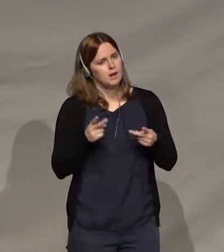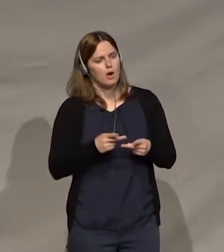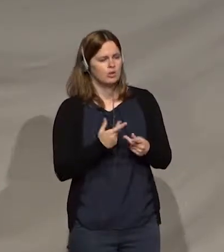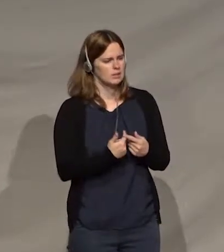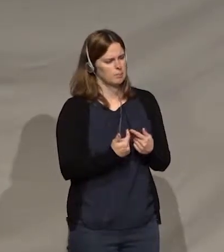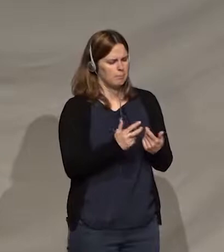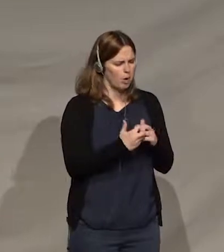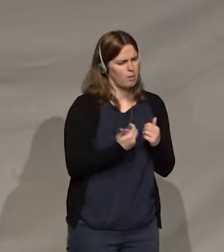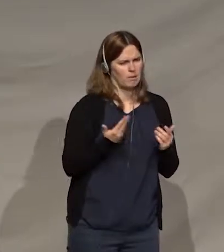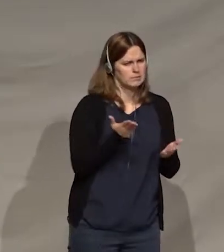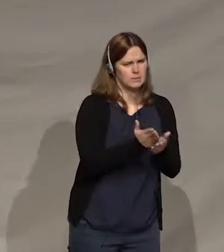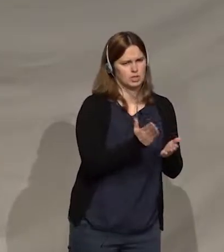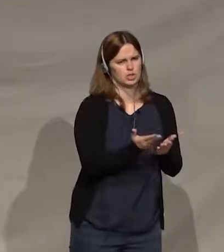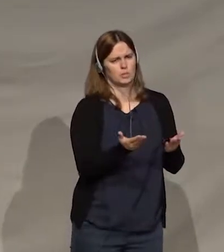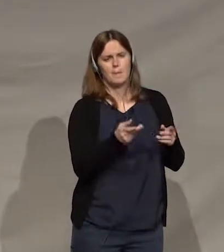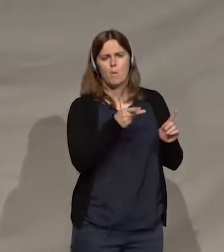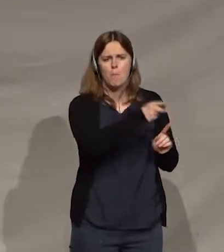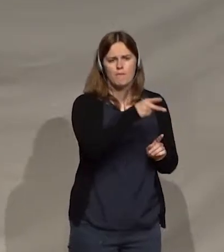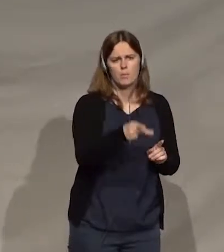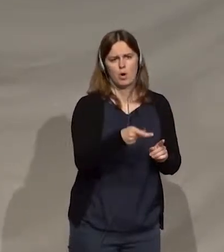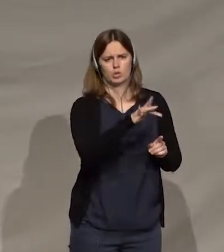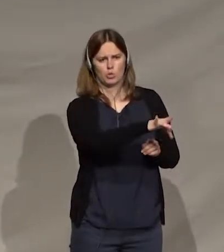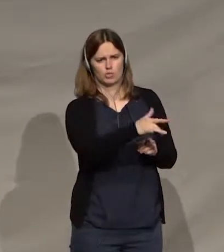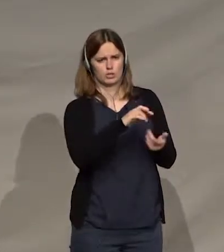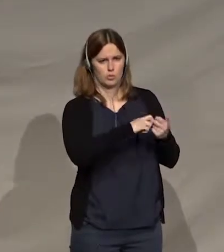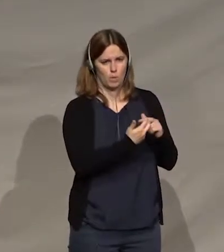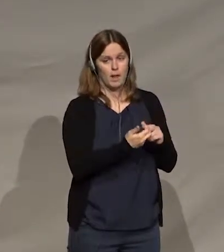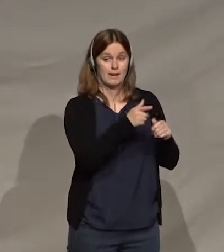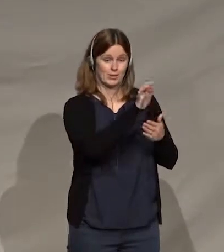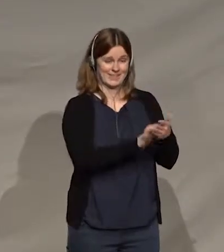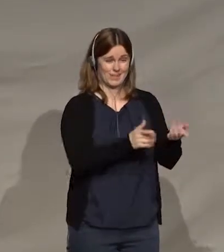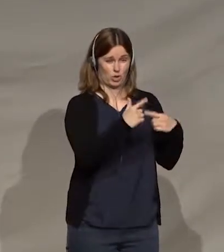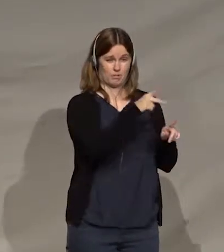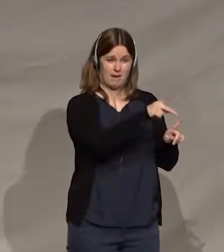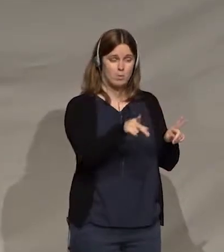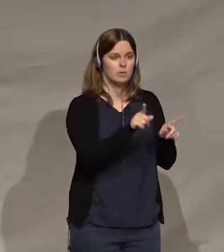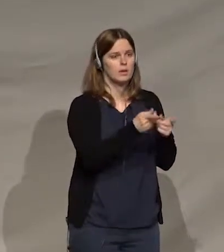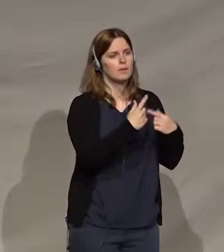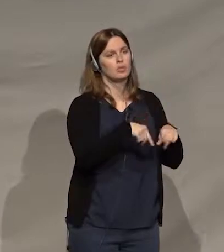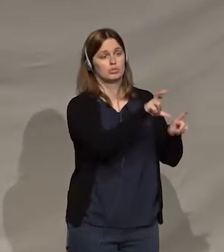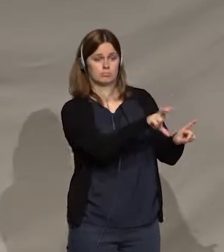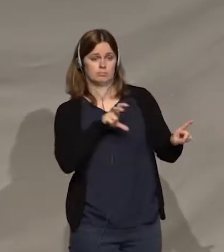PowerPointová prezentace. Mnoho zrakově postižených uživatelů má velké problémy s prací v PowerPointu.